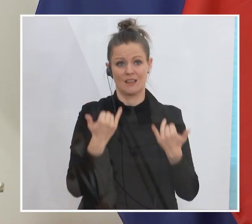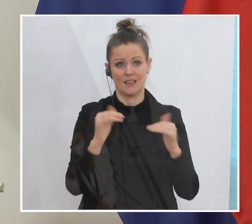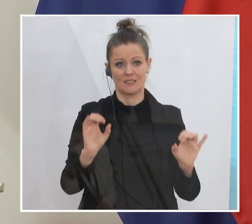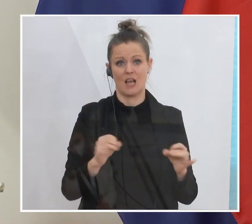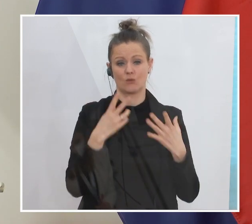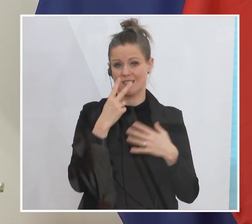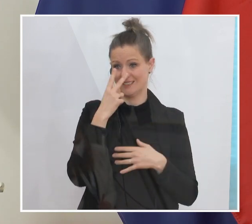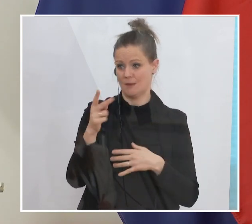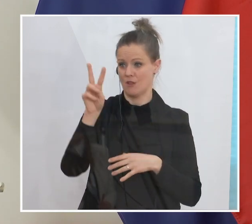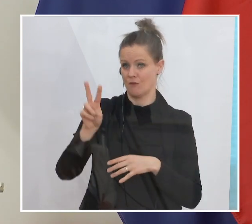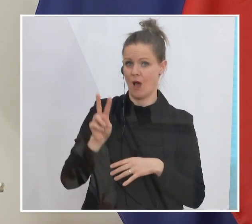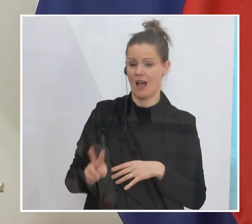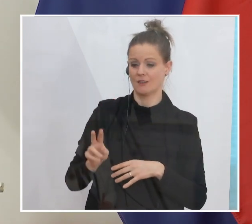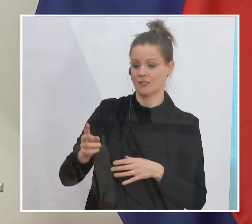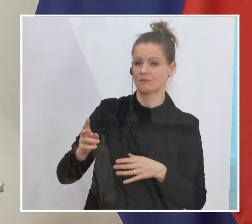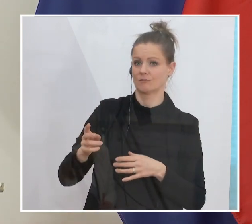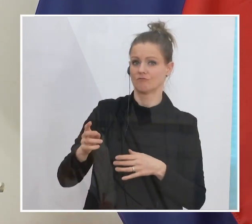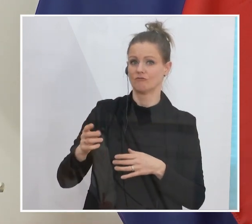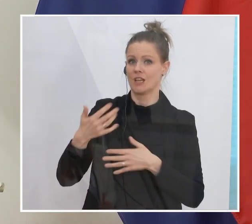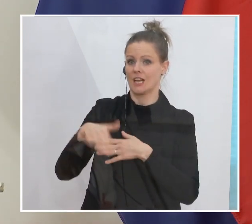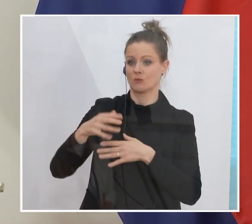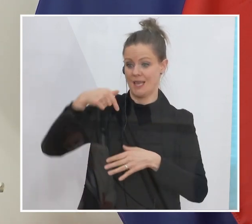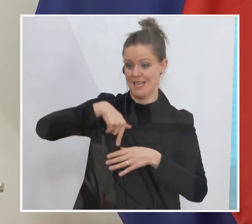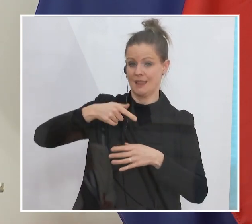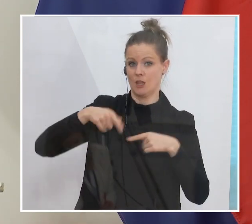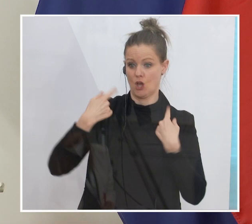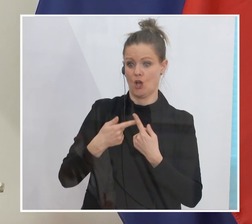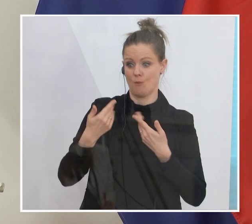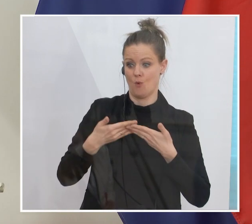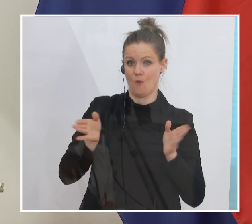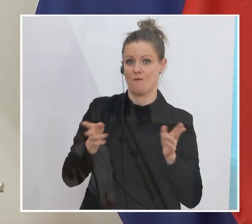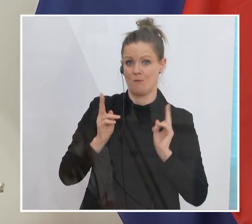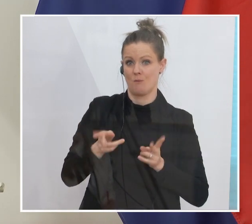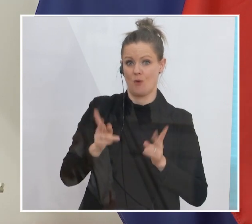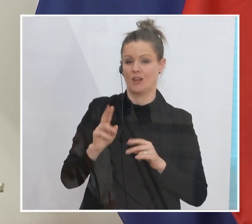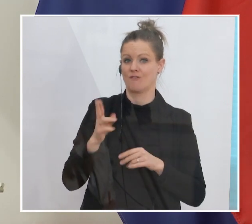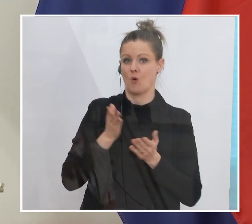auch die Innenräume der Gastronomiebetriebe geöffnet können, weil die Inzidenzzahlen